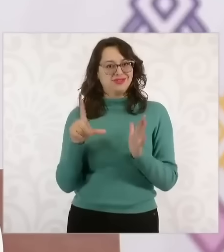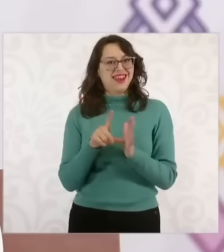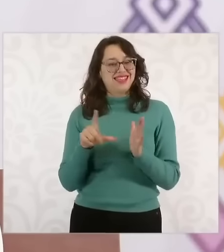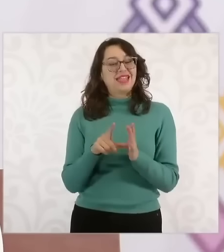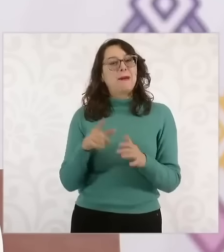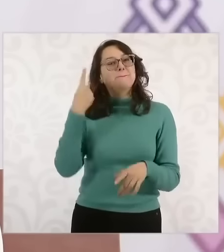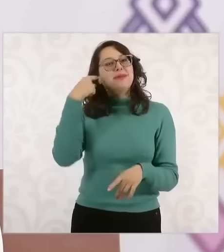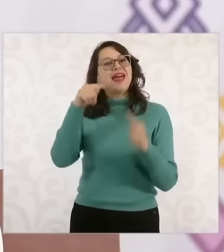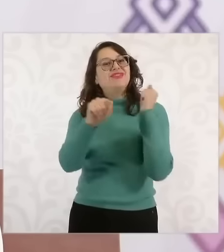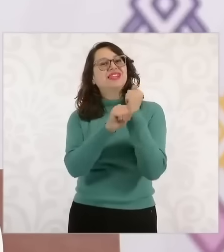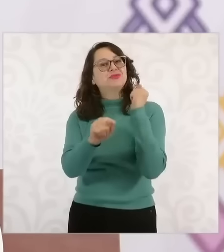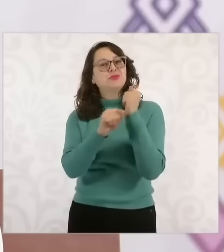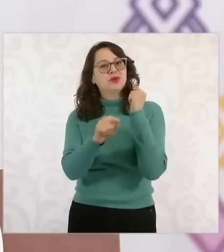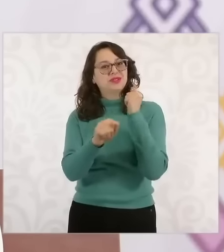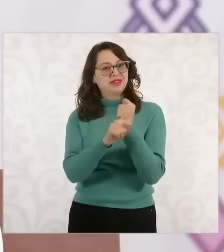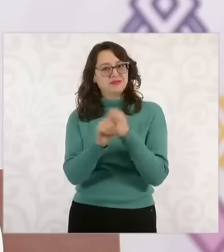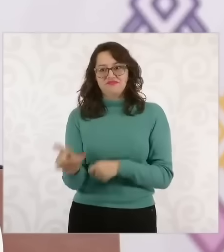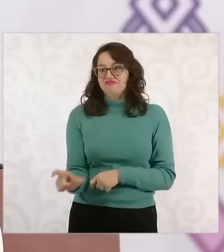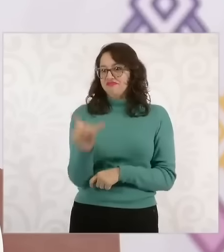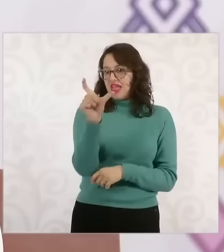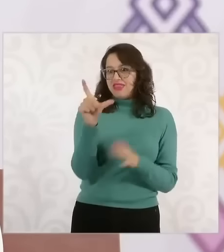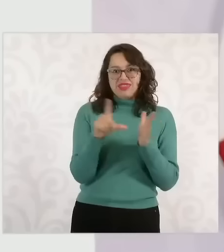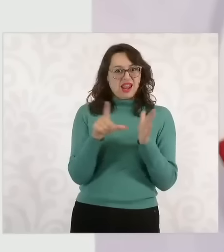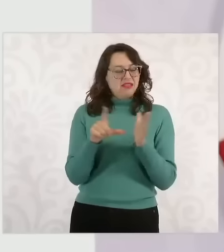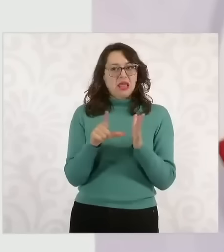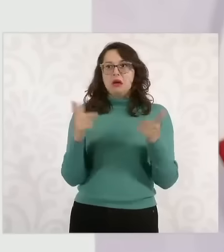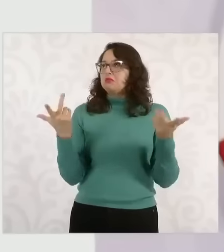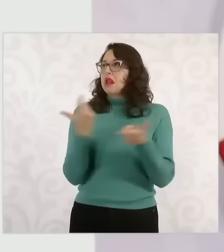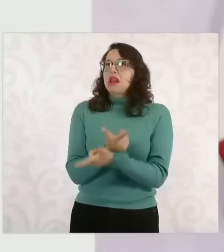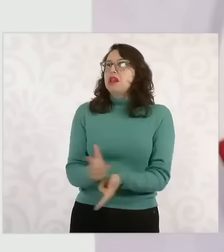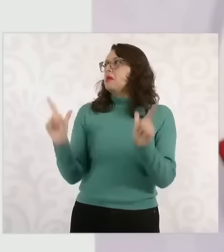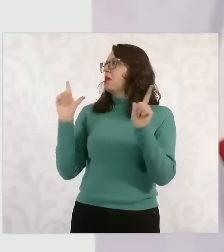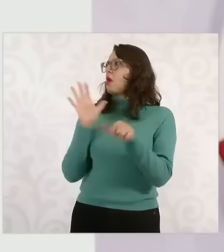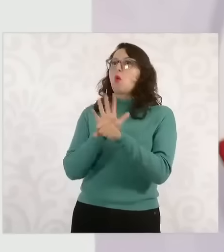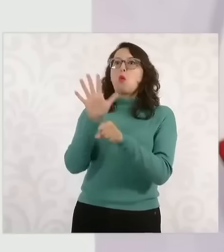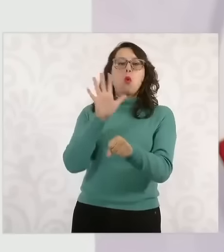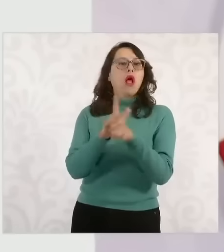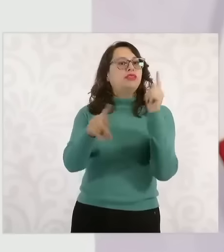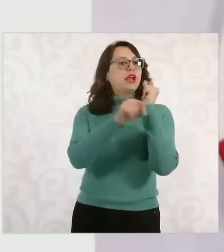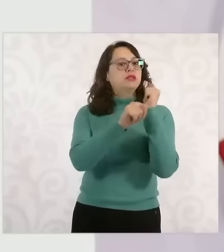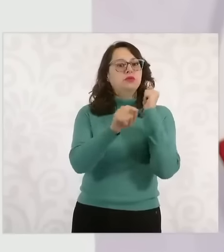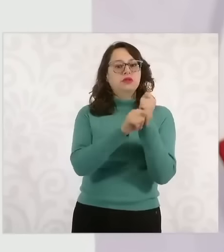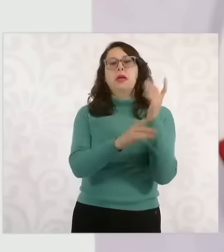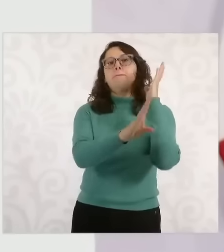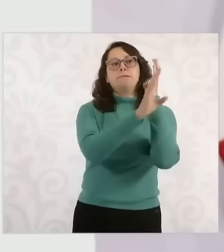movilidad integrada que ustedes tienen aquí en la ciudad, que se pueden subir al metrobús o se